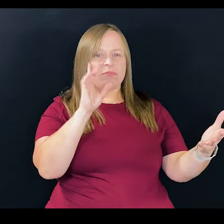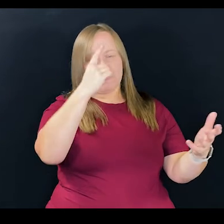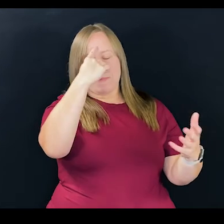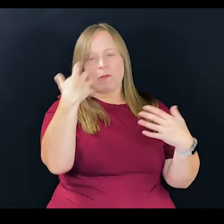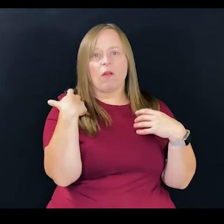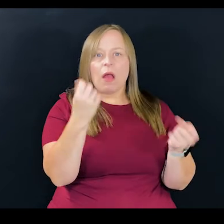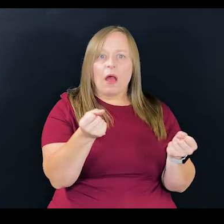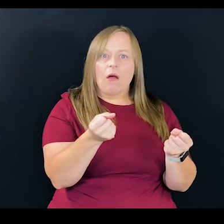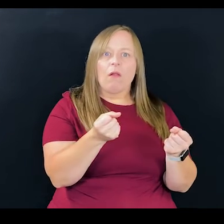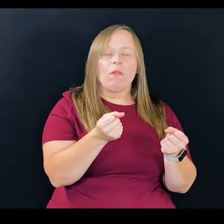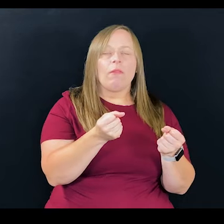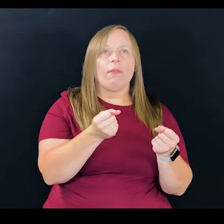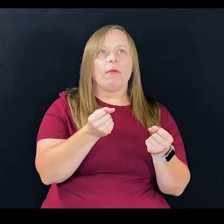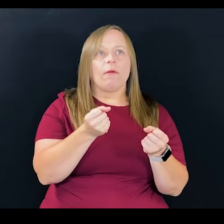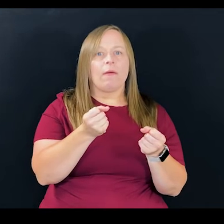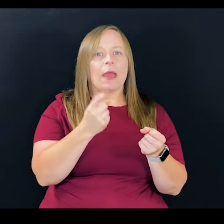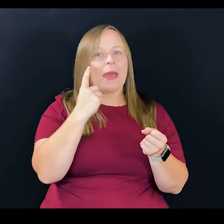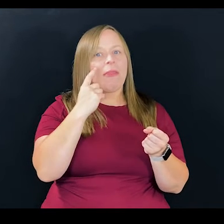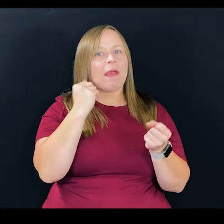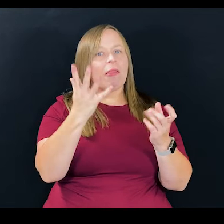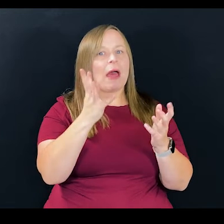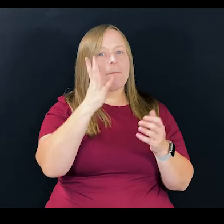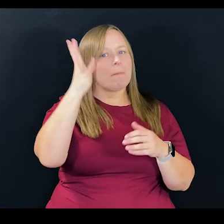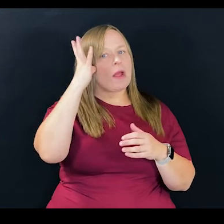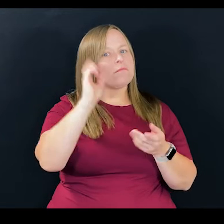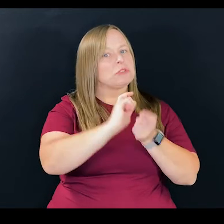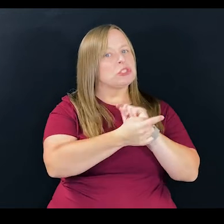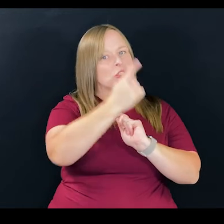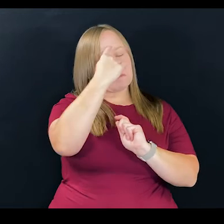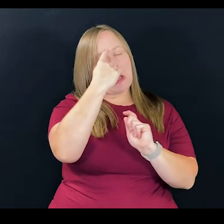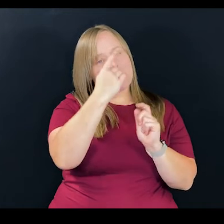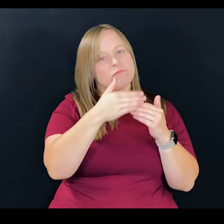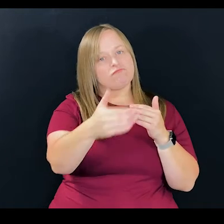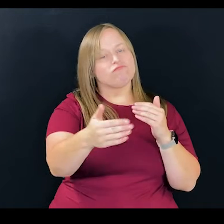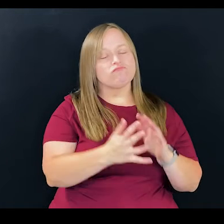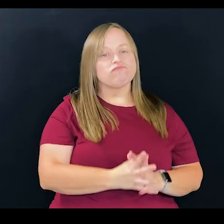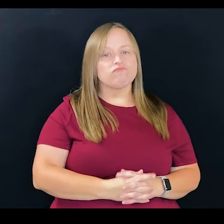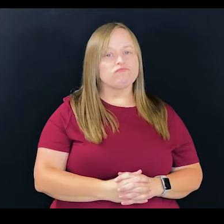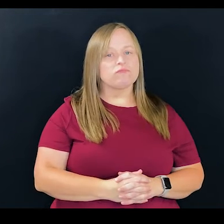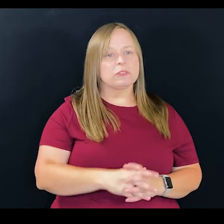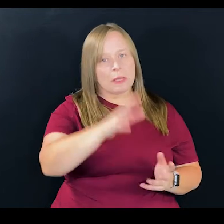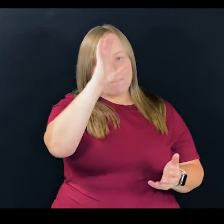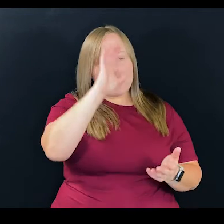en cuestión salud mental, que yo pienso que muchos papás han cambiado